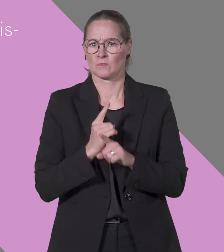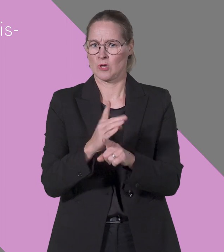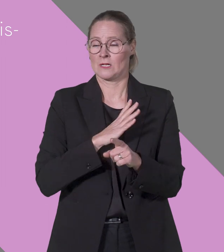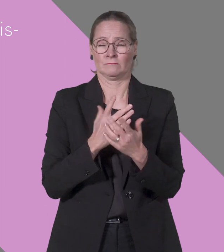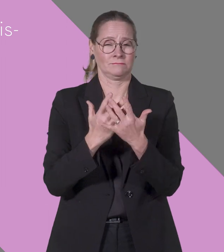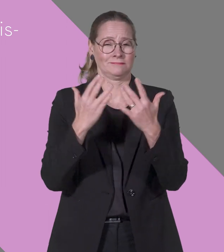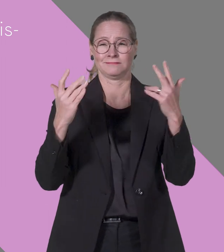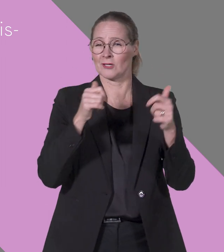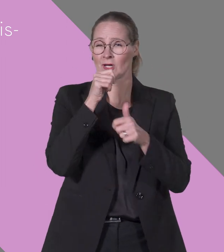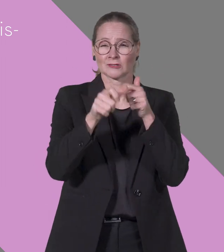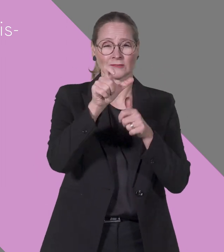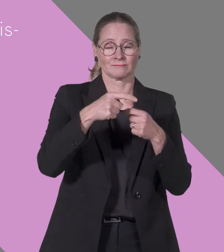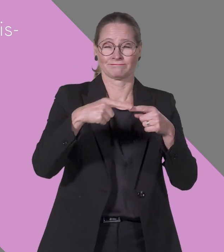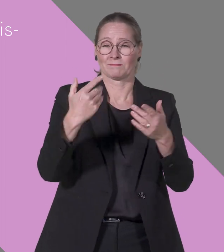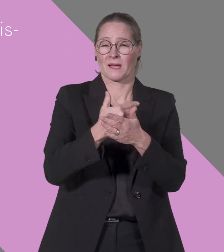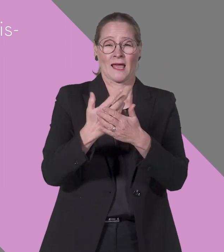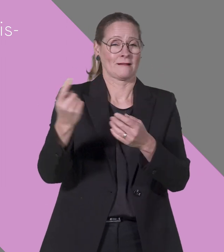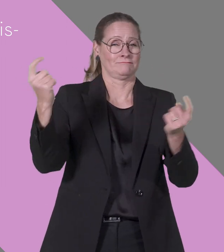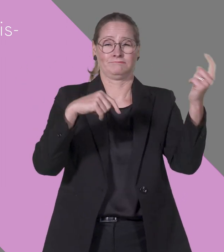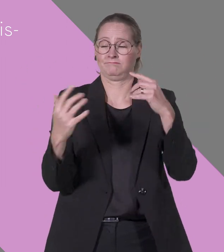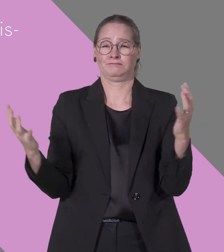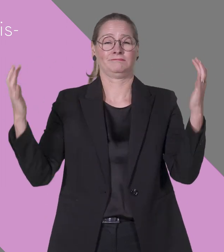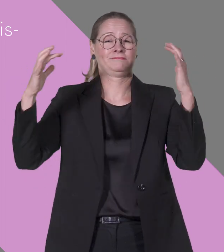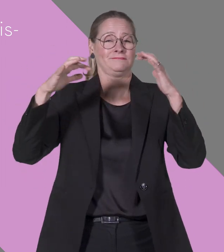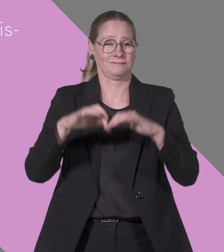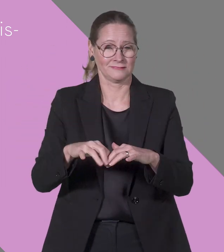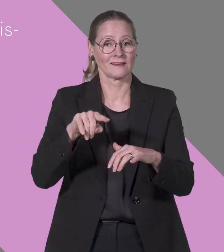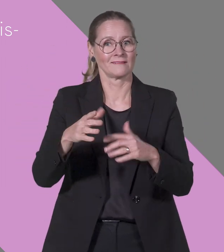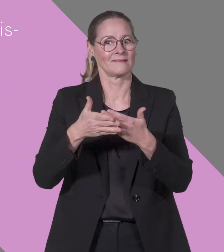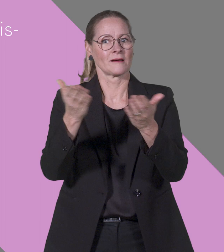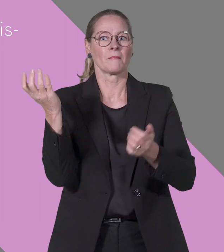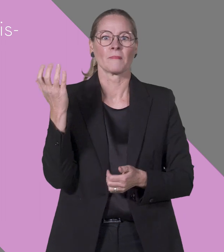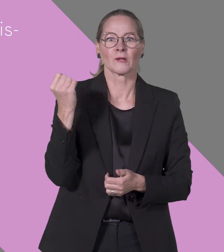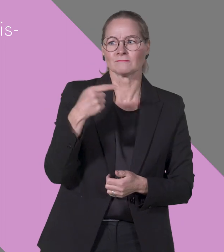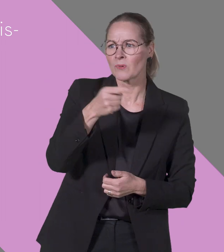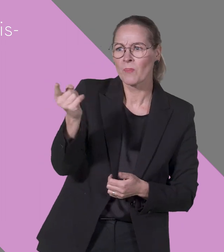Mukana on runsaasti osallistuja eri maista, mikä tarjoaa mahdollisuuden -